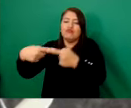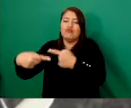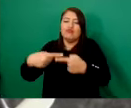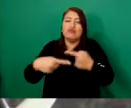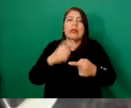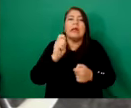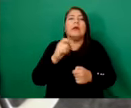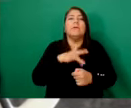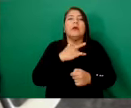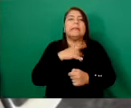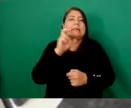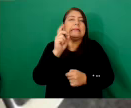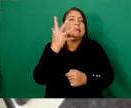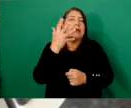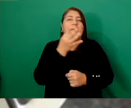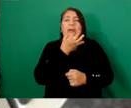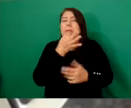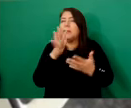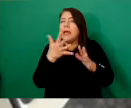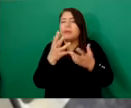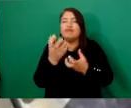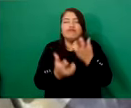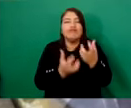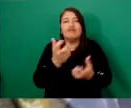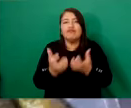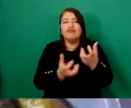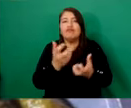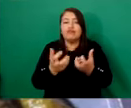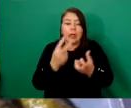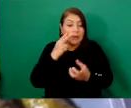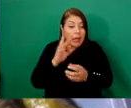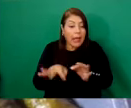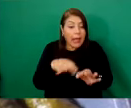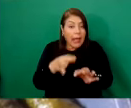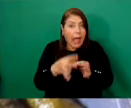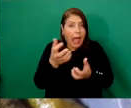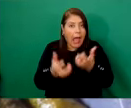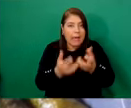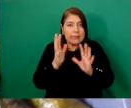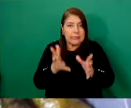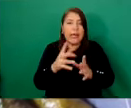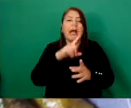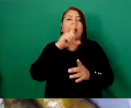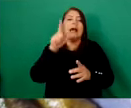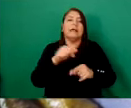dejando cocinar por 35 minutos aproximadamente hasta observar que están cocidos.